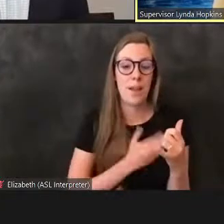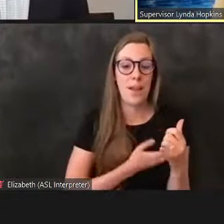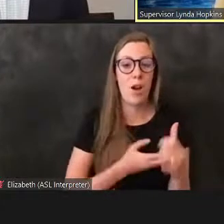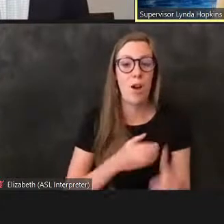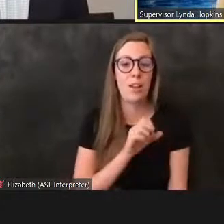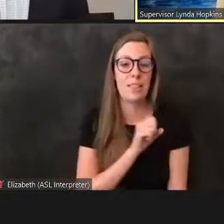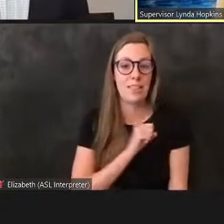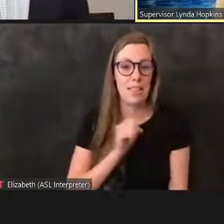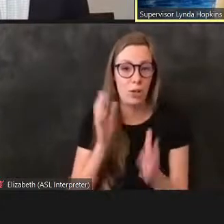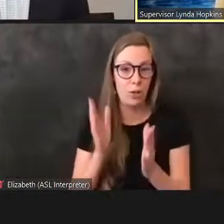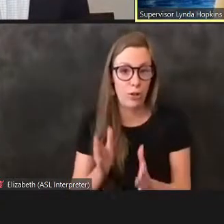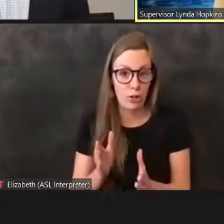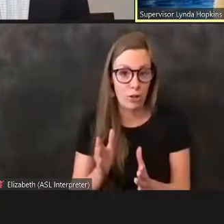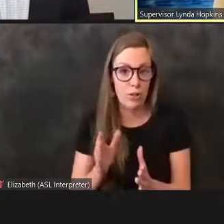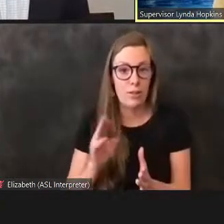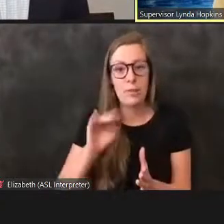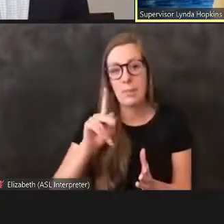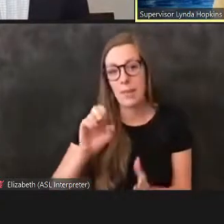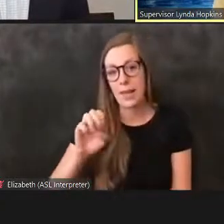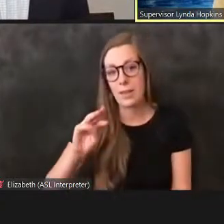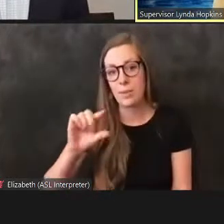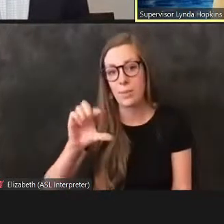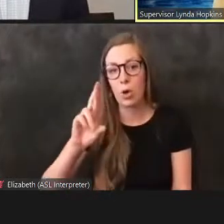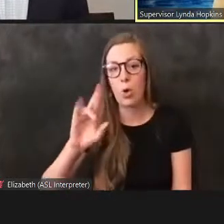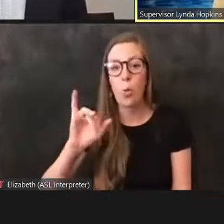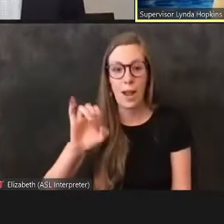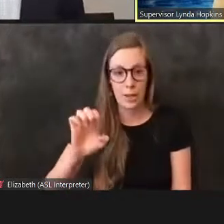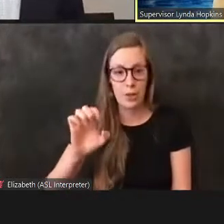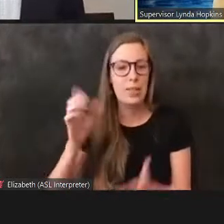Mike Caire, quien comparte la creación de Sacramento sobre la campaña Vacunación.